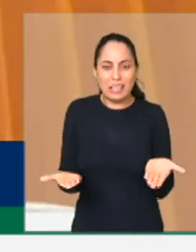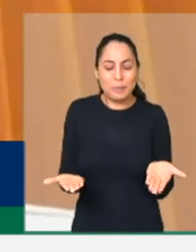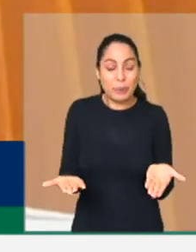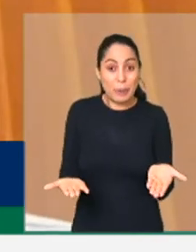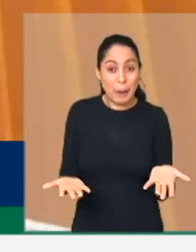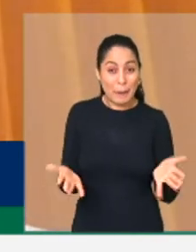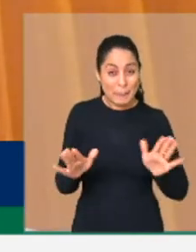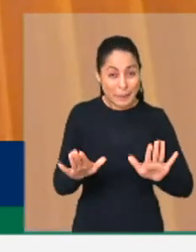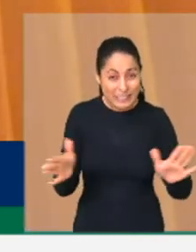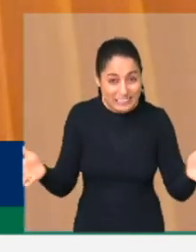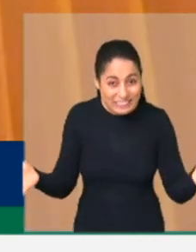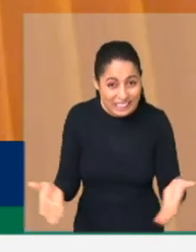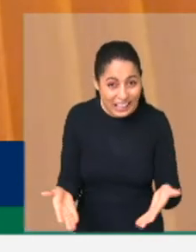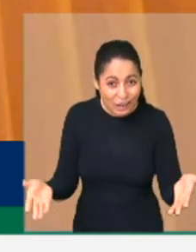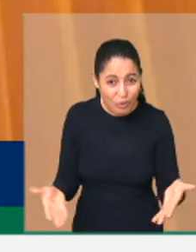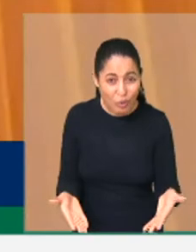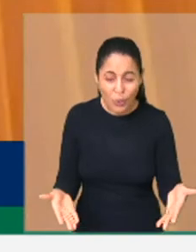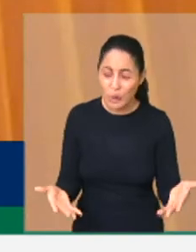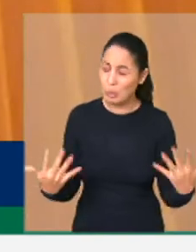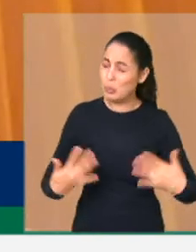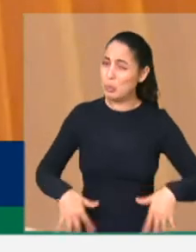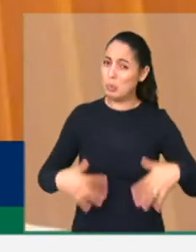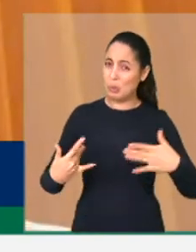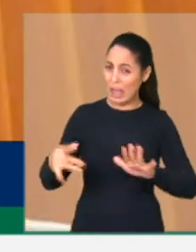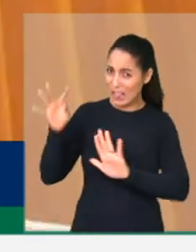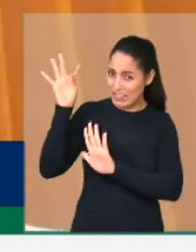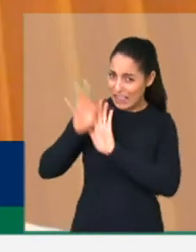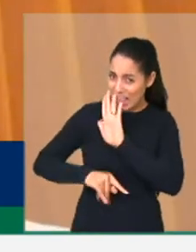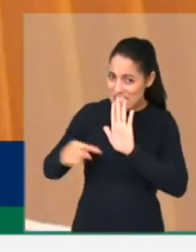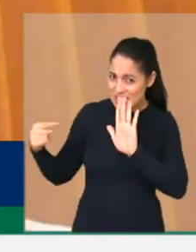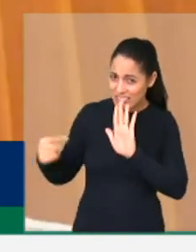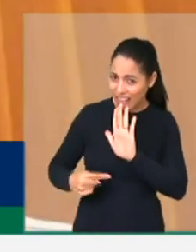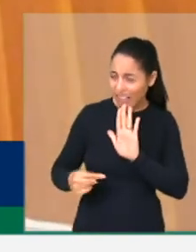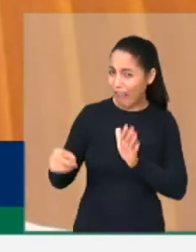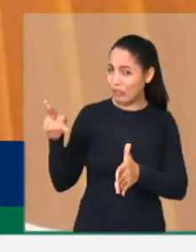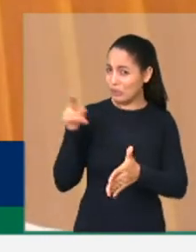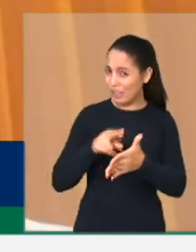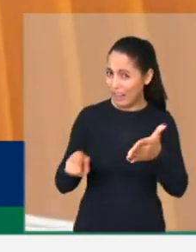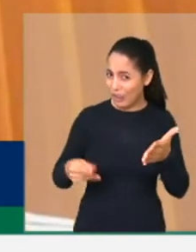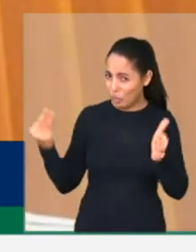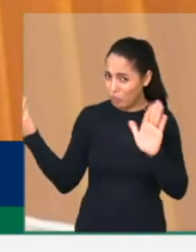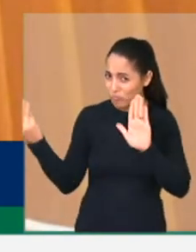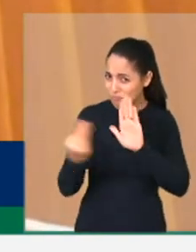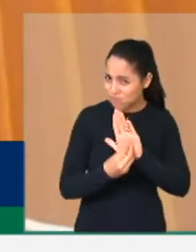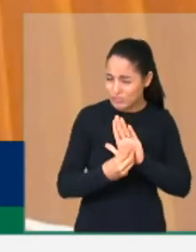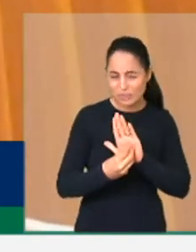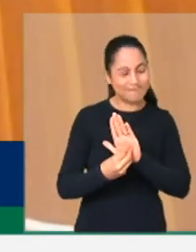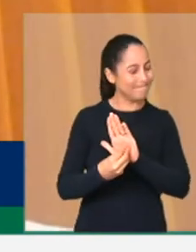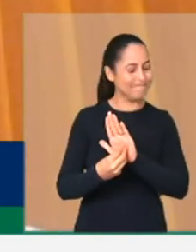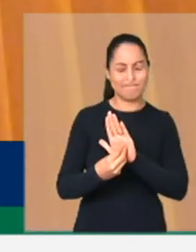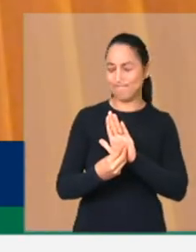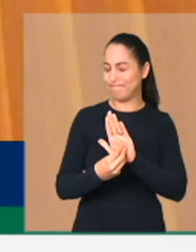DESSAS DÍVIDAS. E UM PERDÃO TOTAL DESSAS DÍVIDAS QUE FUNCIONA COMO UM INCENTIVO PARA AQUELES QUE NÃO PAGARAM E FICO AQUI PENSANDO NAQUELES QUE FIZERAM O ESFORÇO E